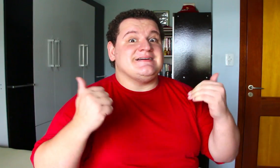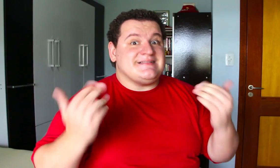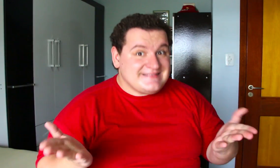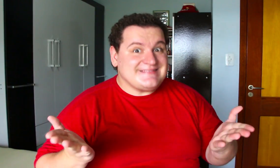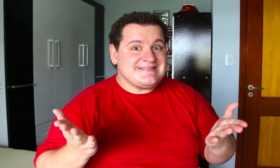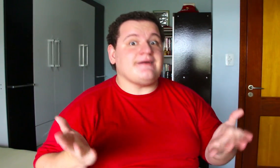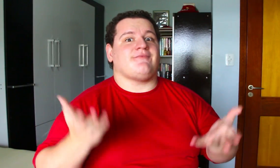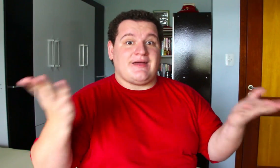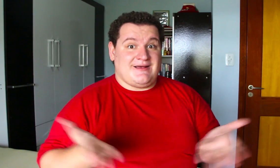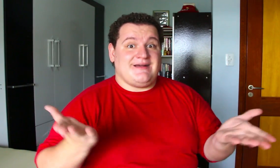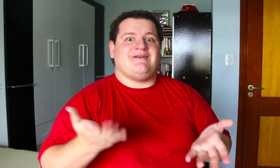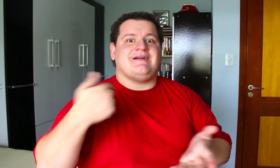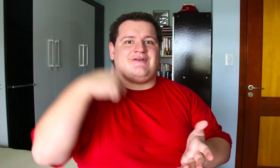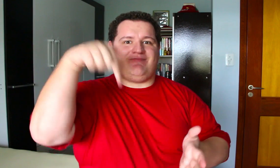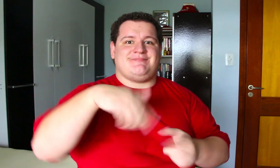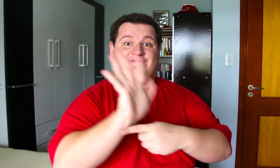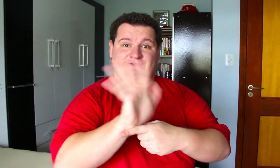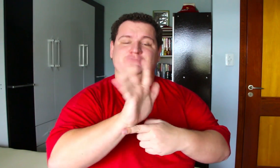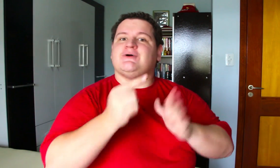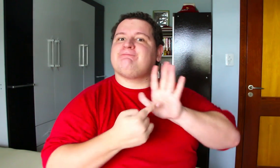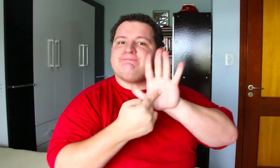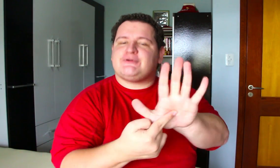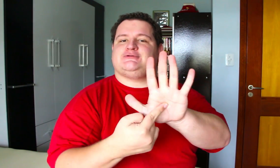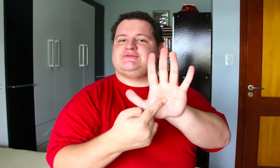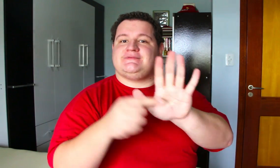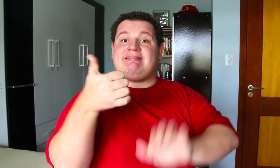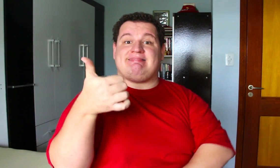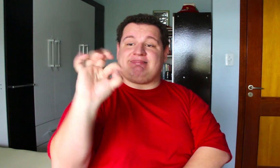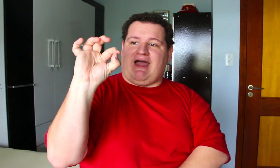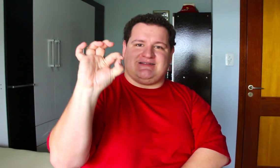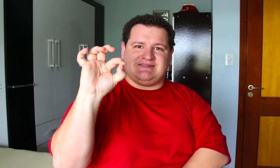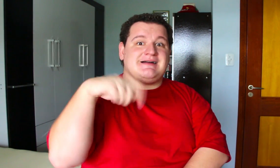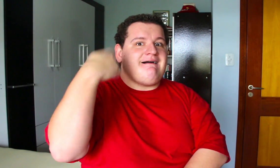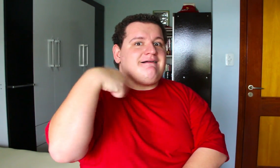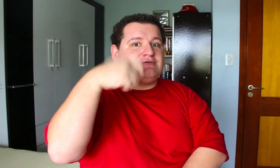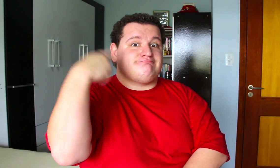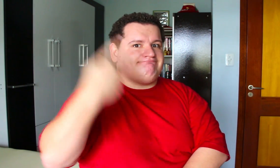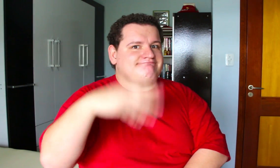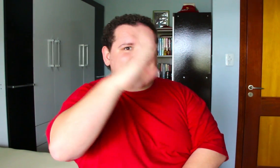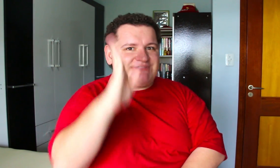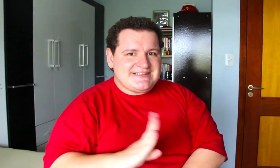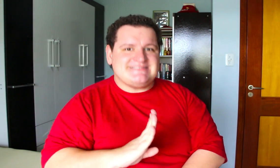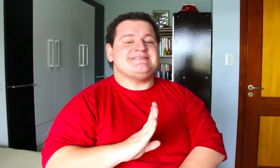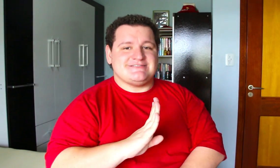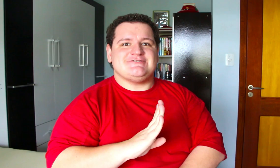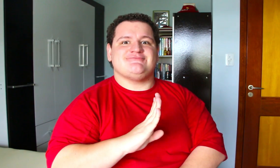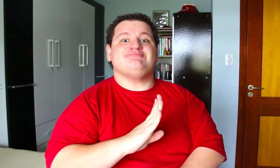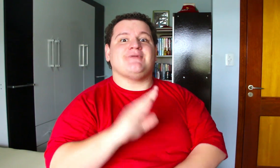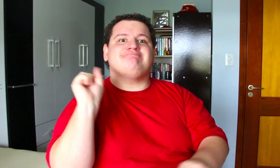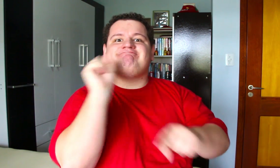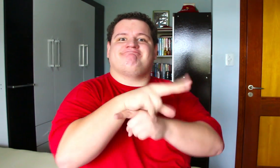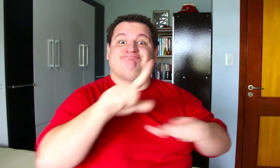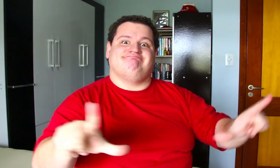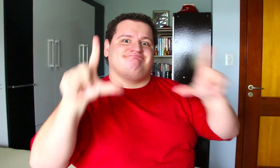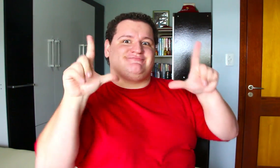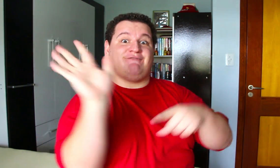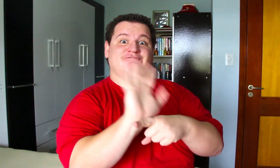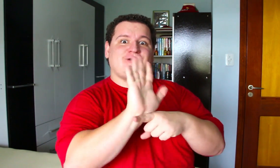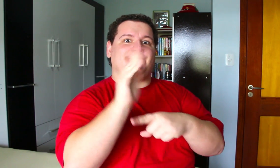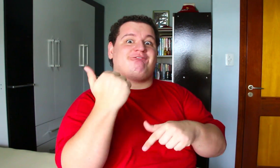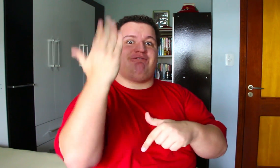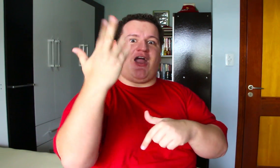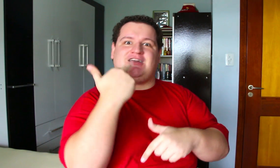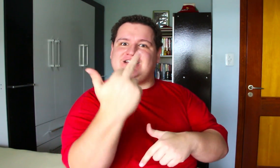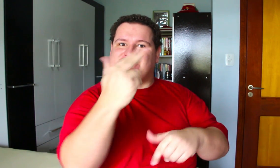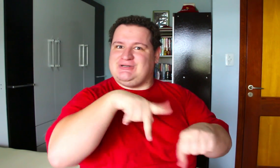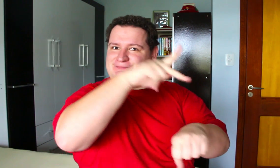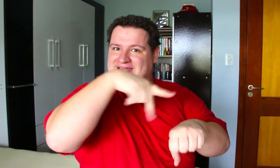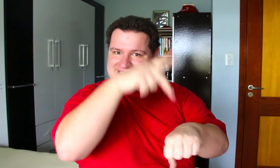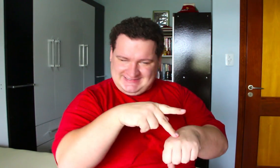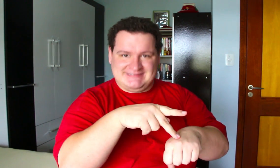Então, aqui no vídeo vou apresentar os dez atores brasileiros que foram atuar em filmes estrangeiros,